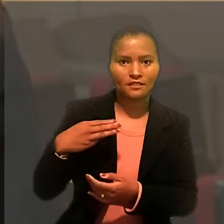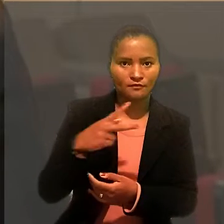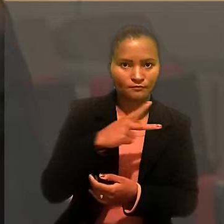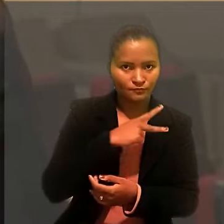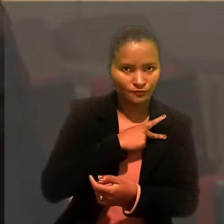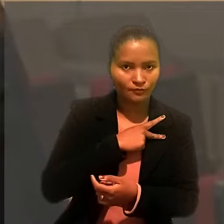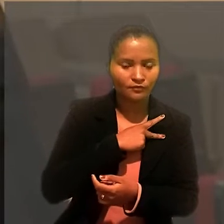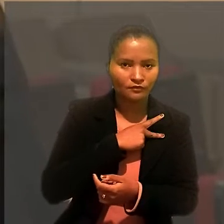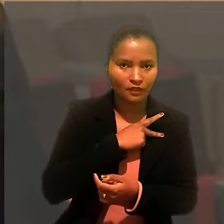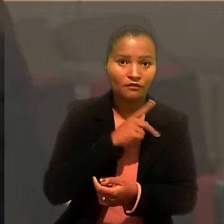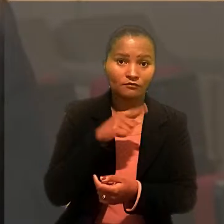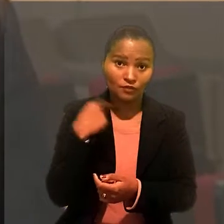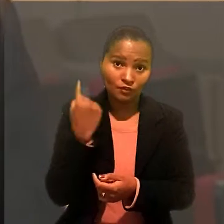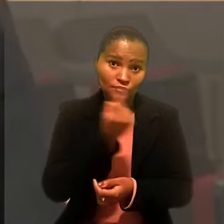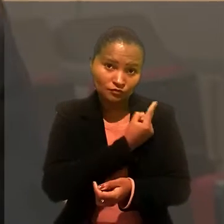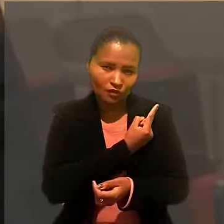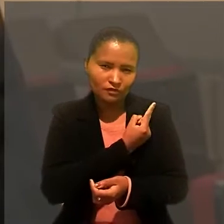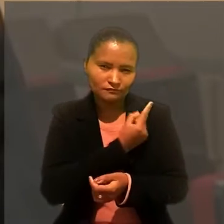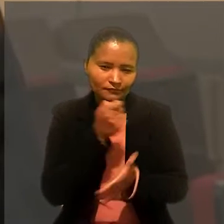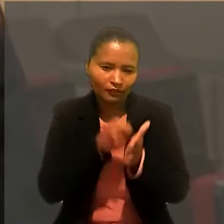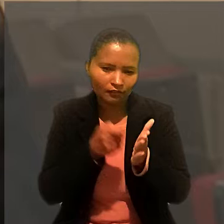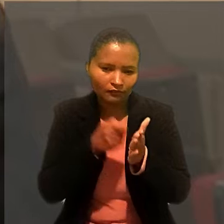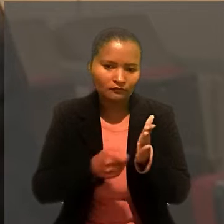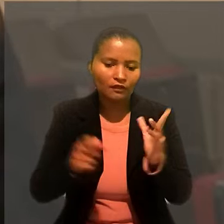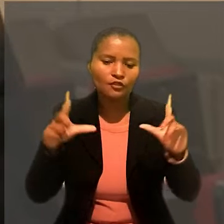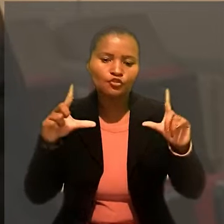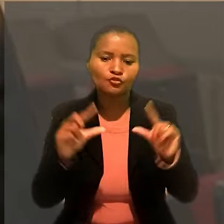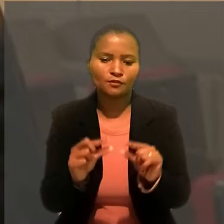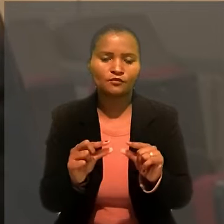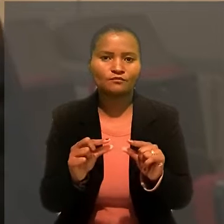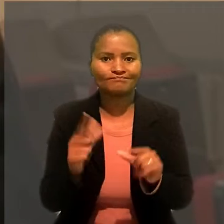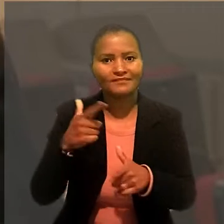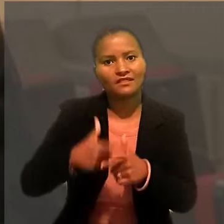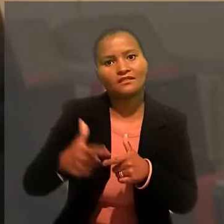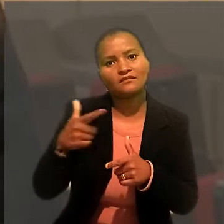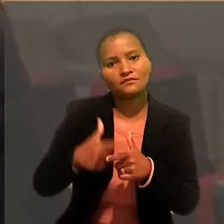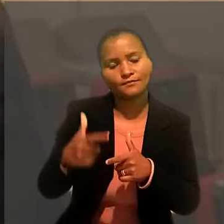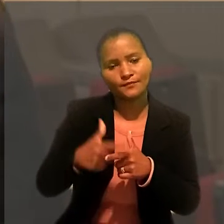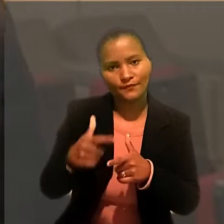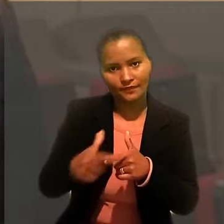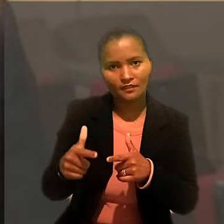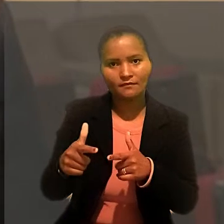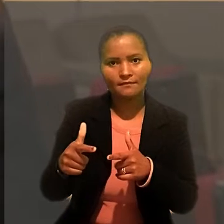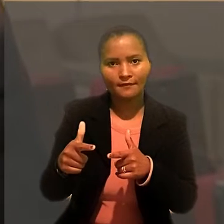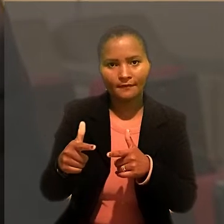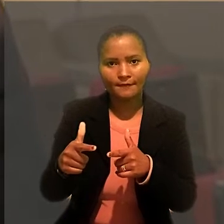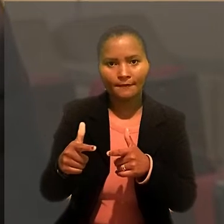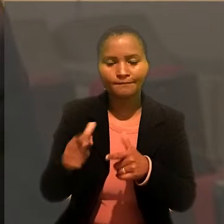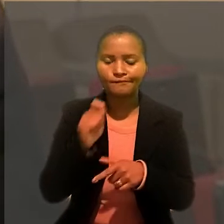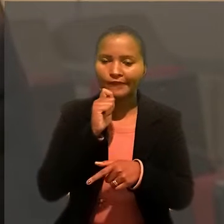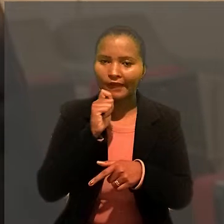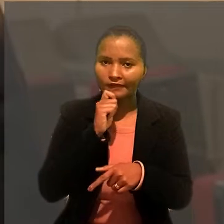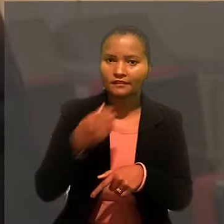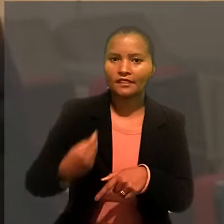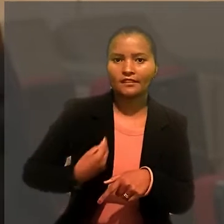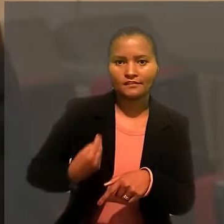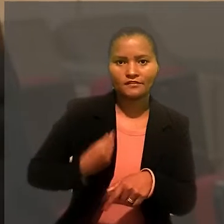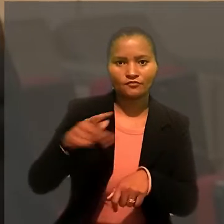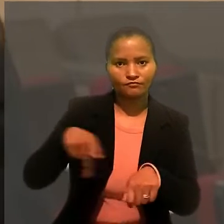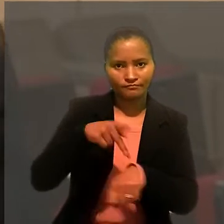haveremos de pelo menos diminuir essa chaga que ainda existe no nosso país.